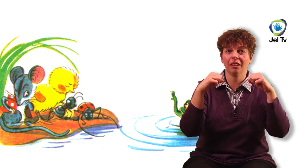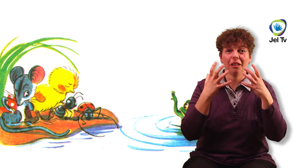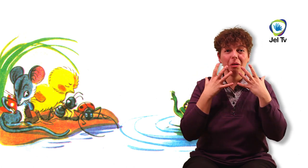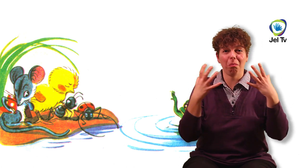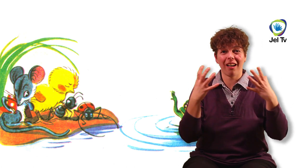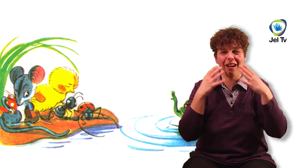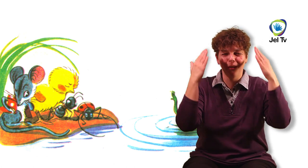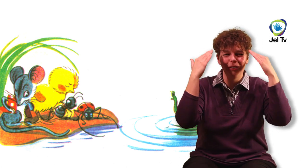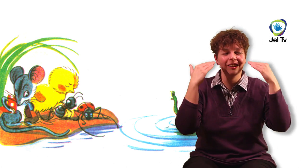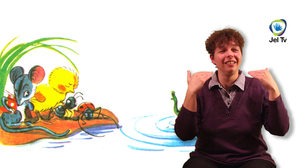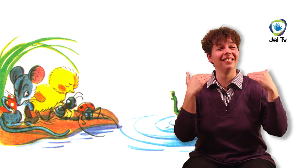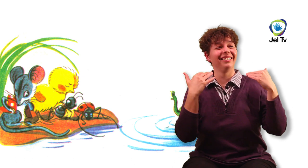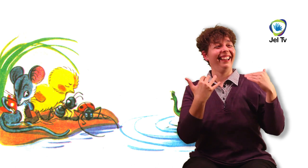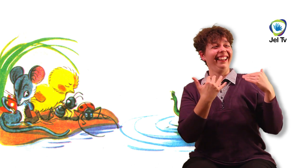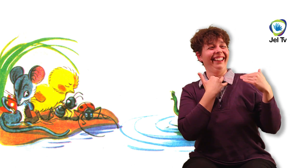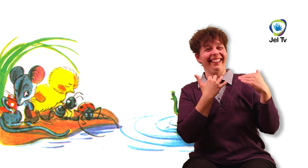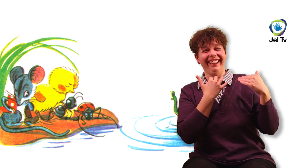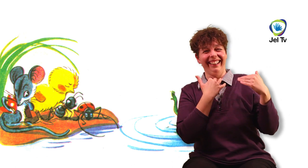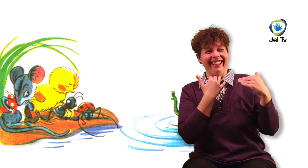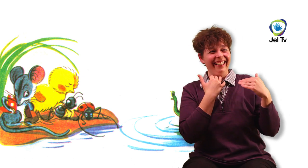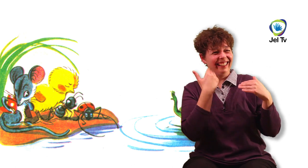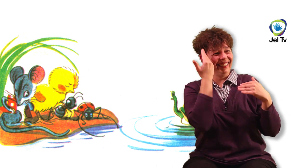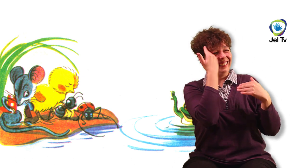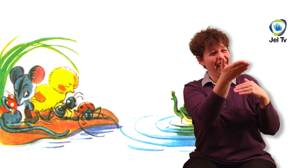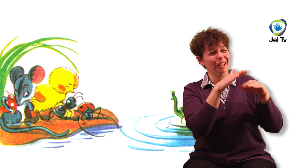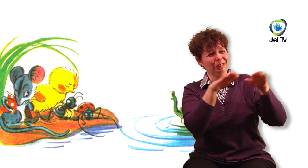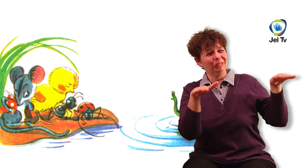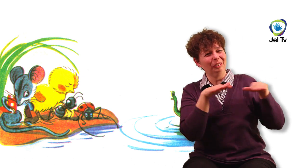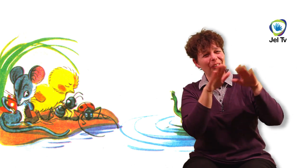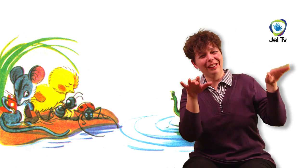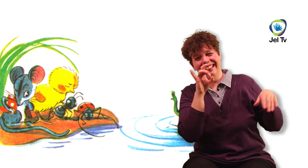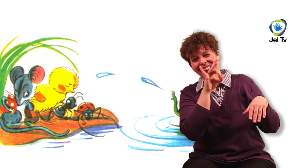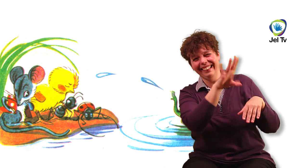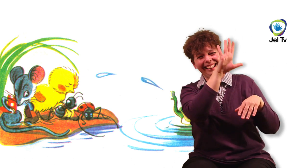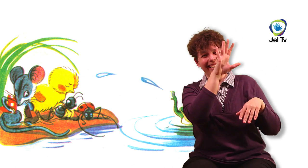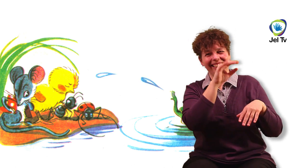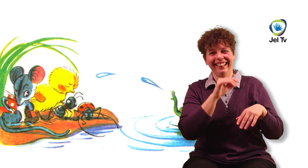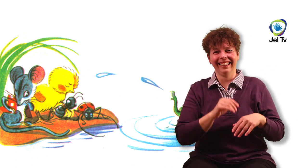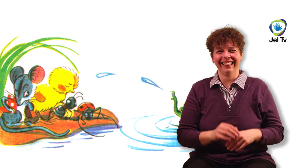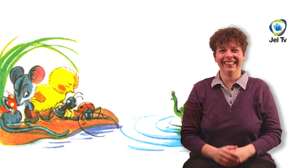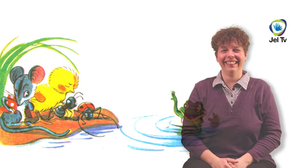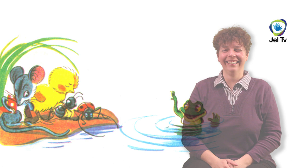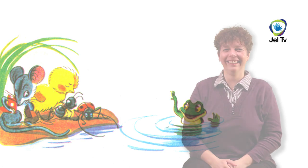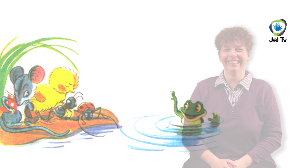Brehe-he-he! Nevetett rajtuk Brekus.